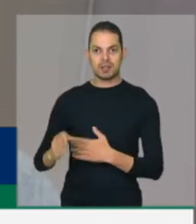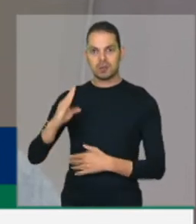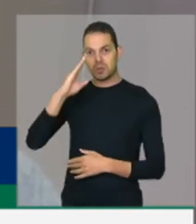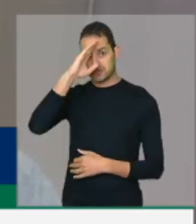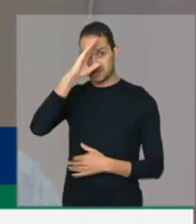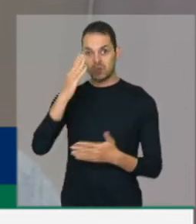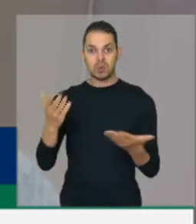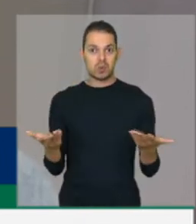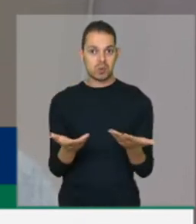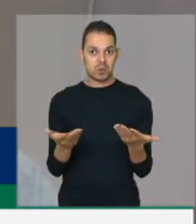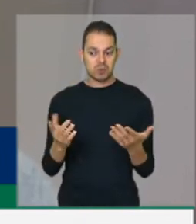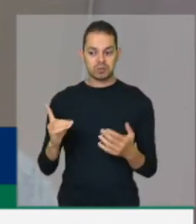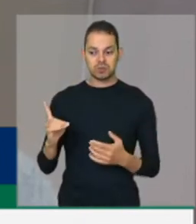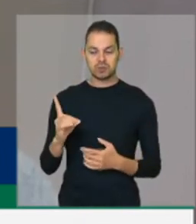NÃO CAIR O BOLSONARO HOJE VAI PROMETER NESTA REUNIÃO PARA